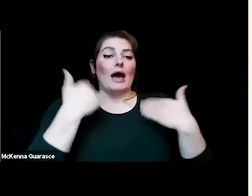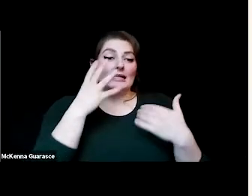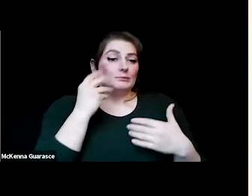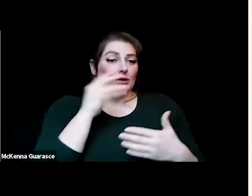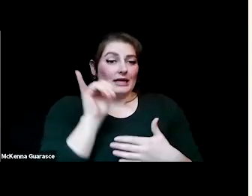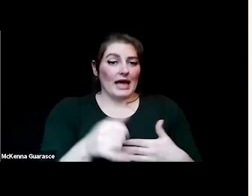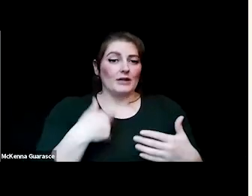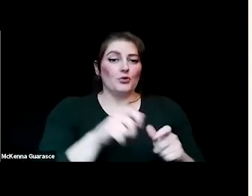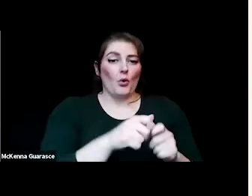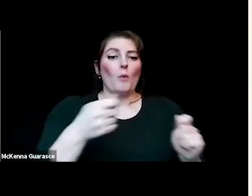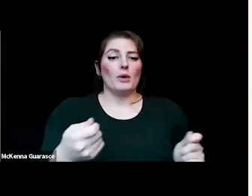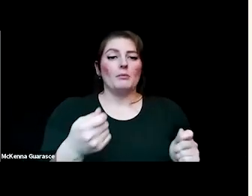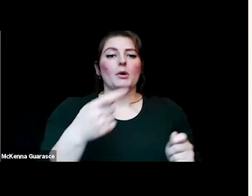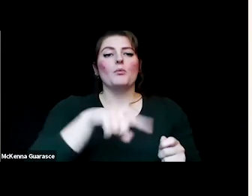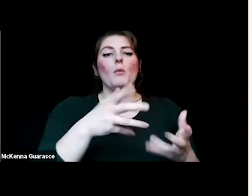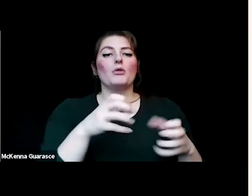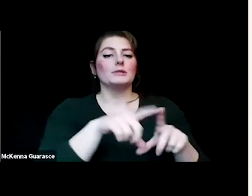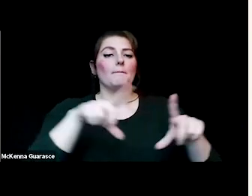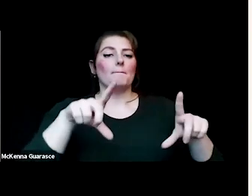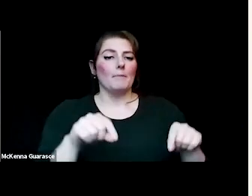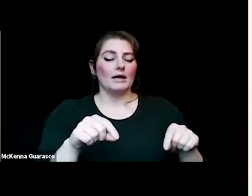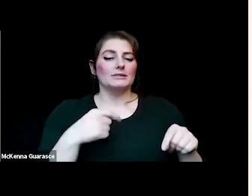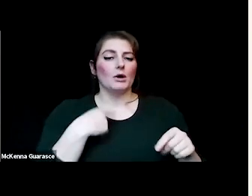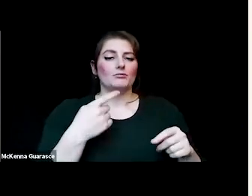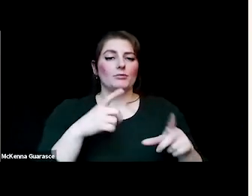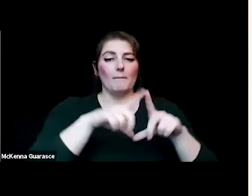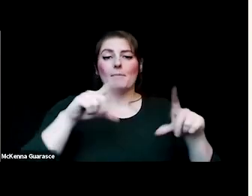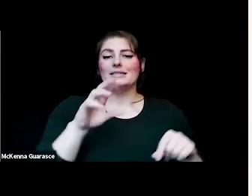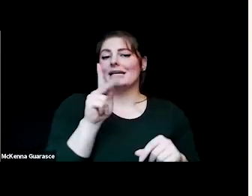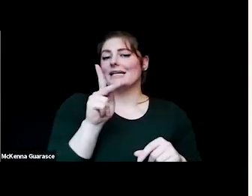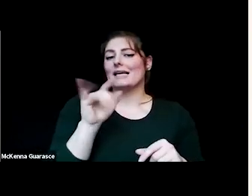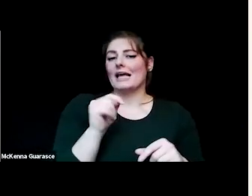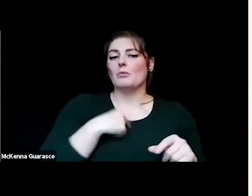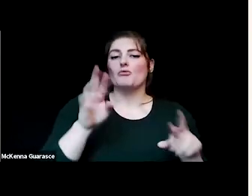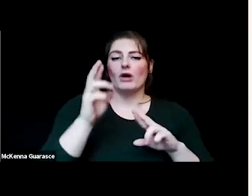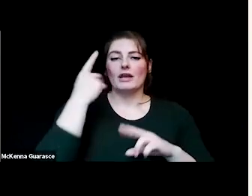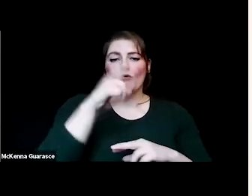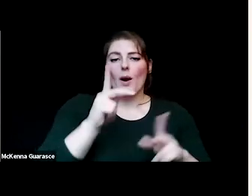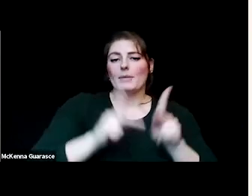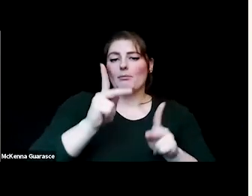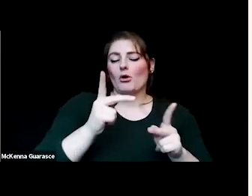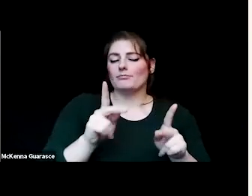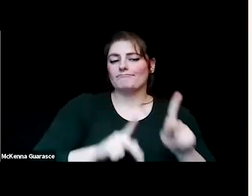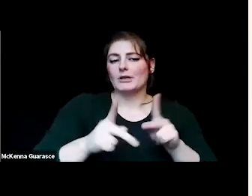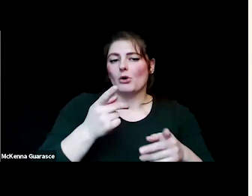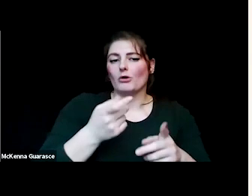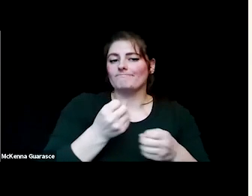las cajas deben estar listas, disponibles para las personas en todas partes. Hay que abrirla,